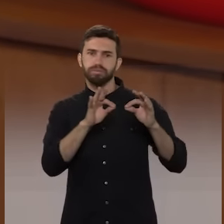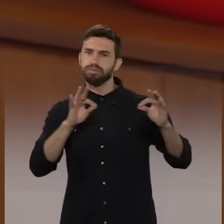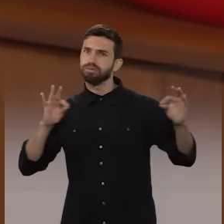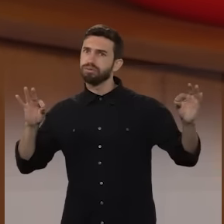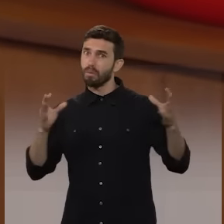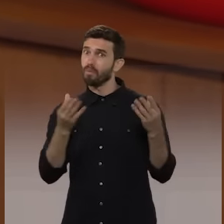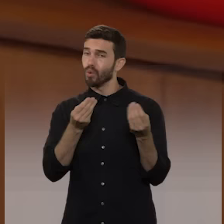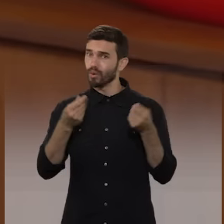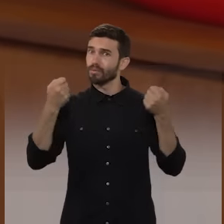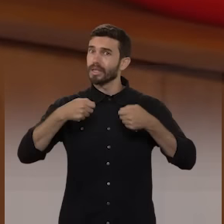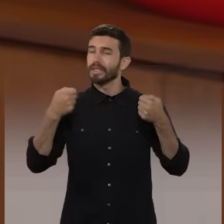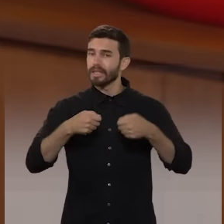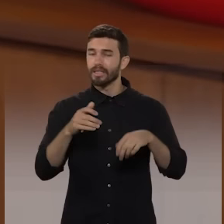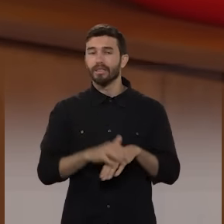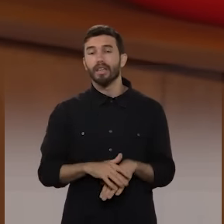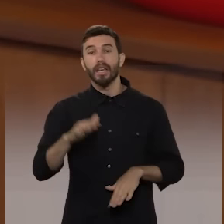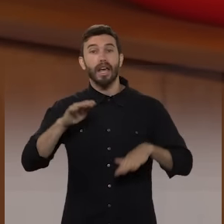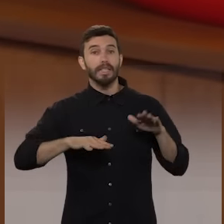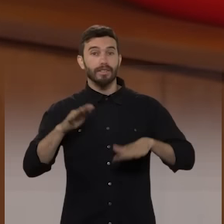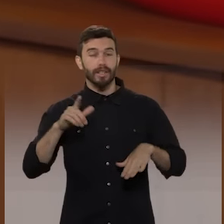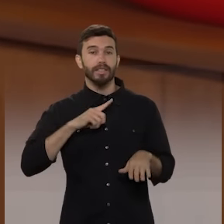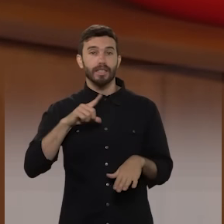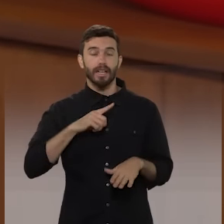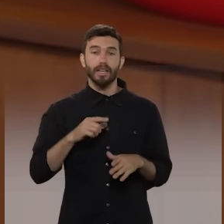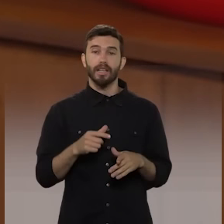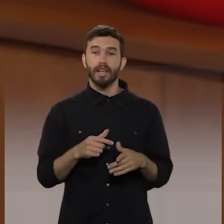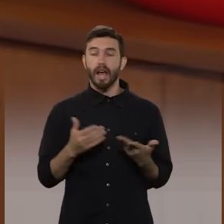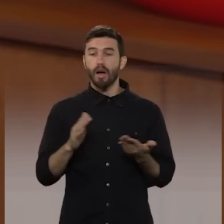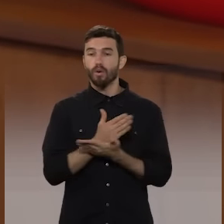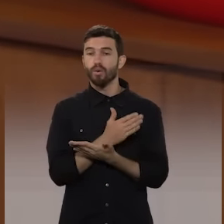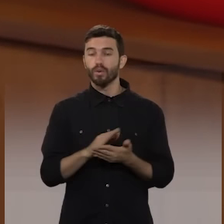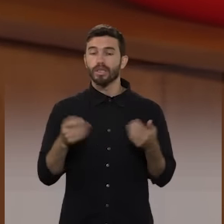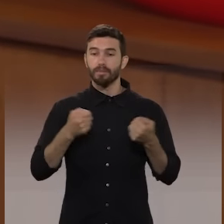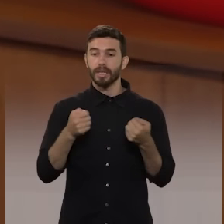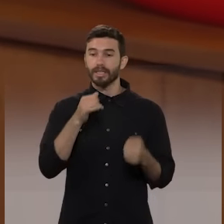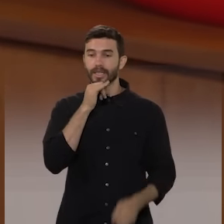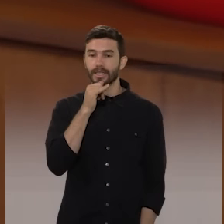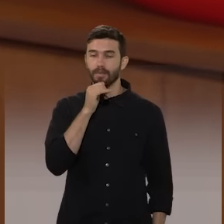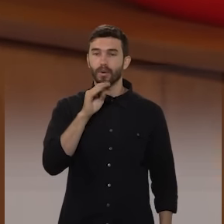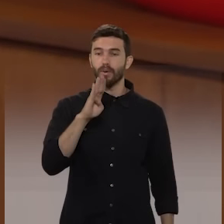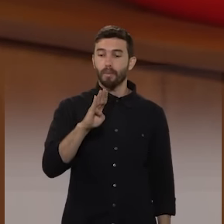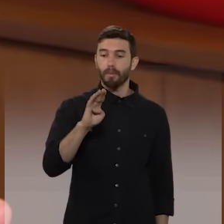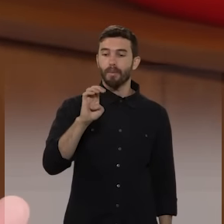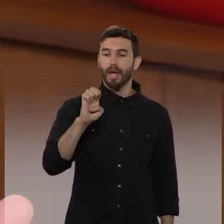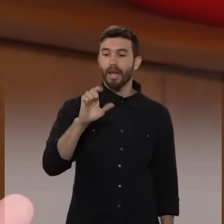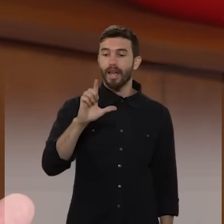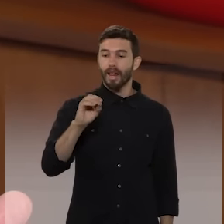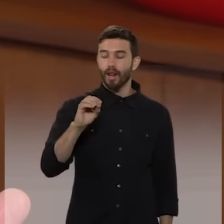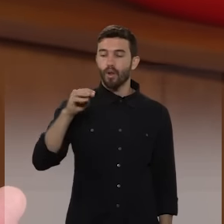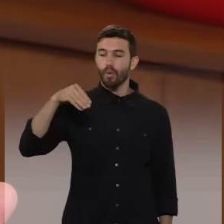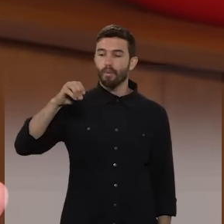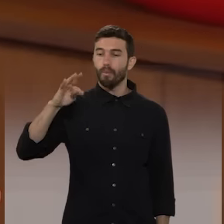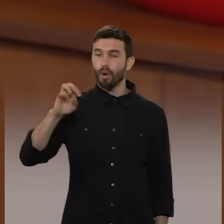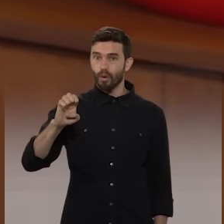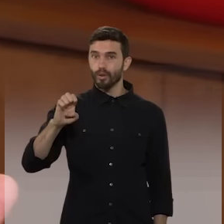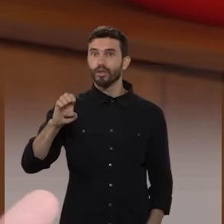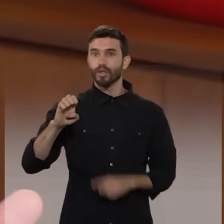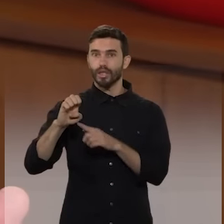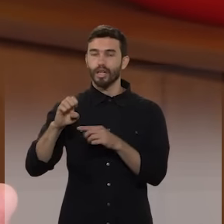linhas de transmissões que saem de Belo Monte até o Rio de Janeiro, então, Belo Monte até o